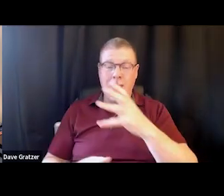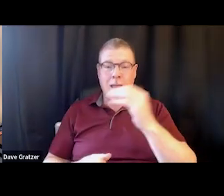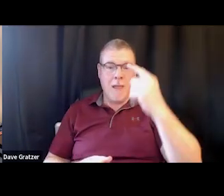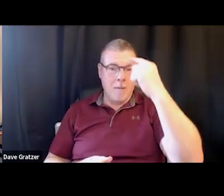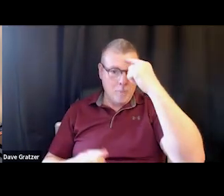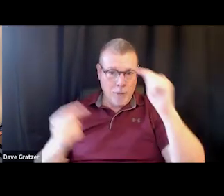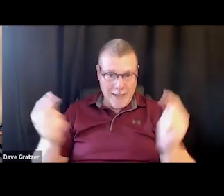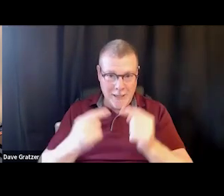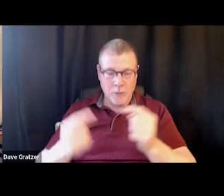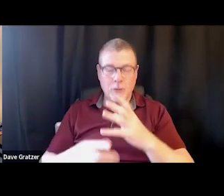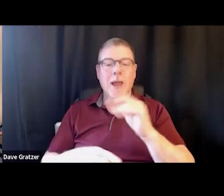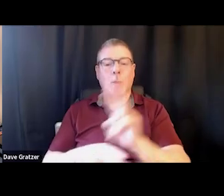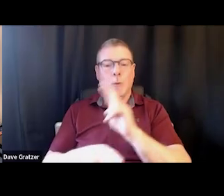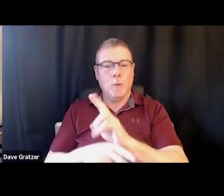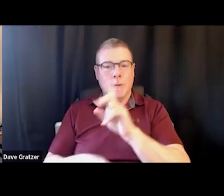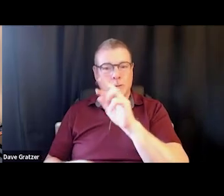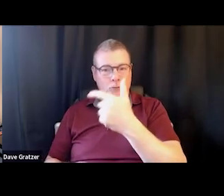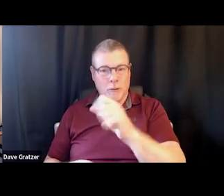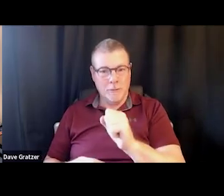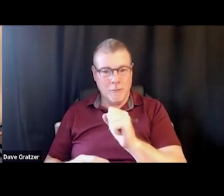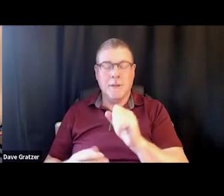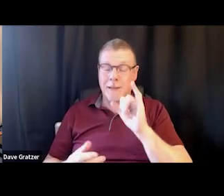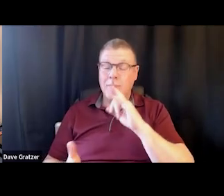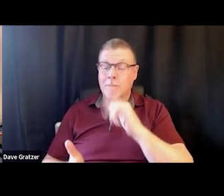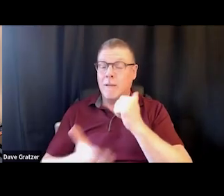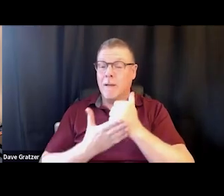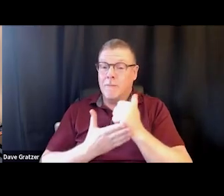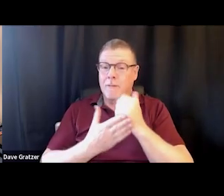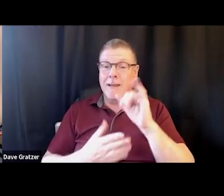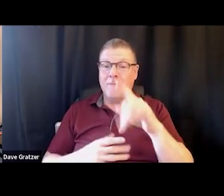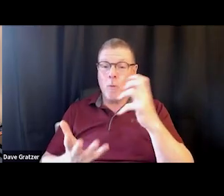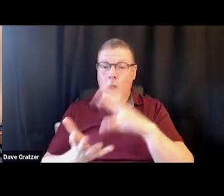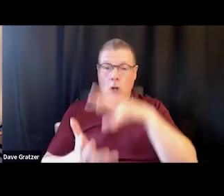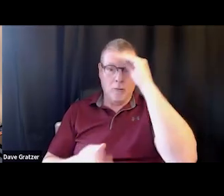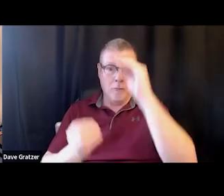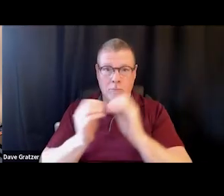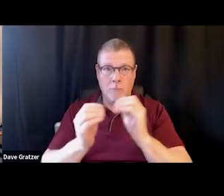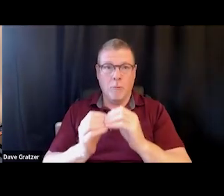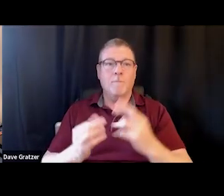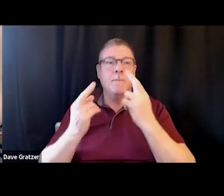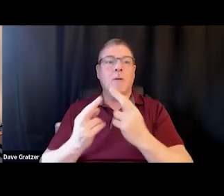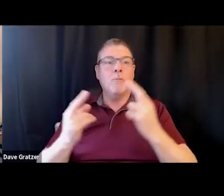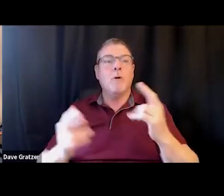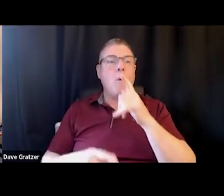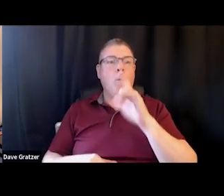que podrían ser útiles mientras aprenden sobre lesiones cerebrales o si desean saber más, o recursos para las personas con las que trabajan,